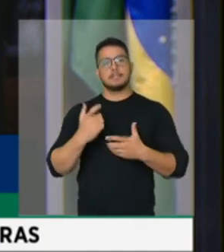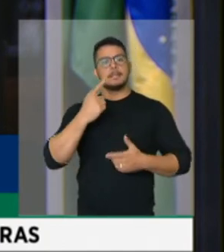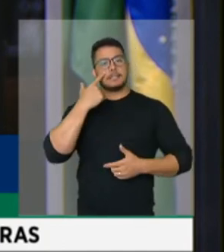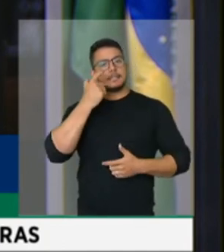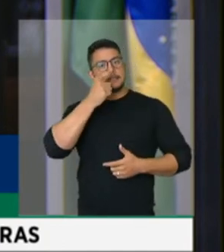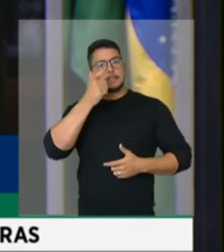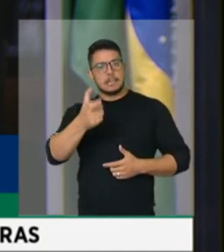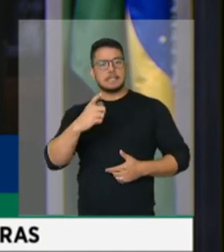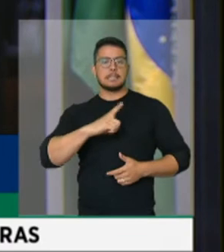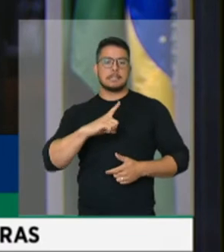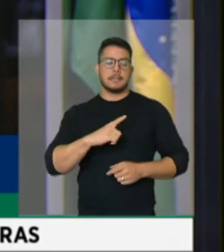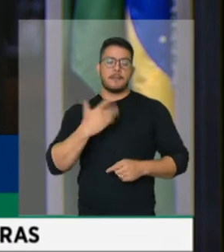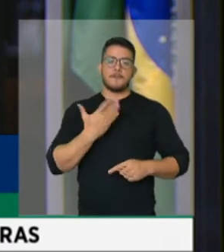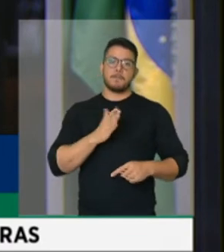EMPRESAS EVENTUALMENTE TUCURUÍ. ALEGA-SE QUE ESSE